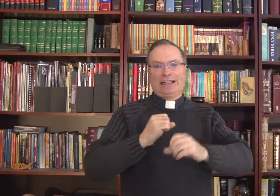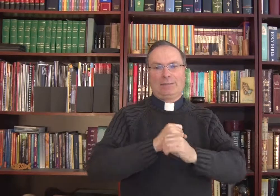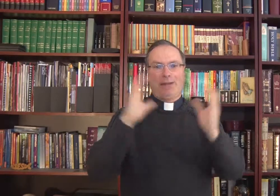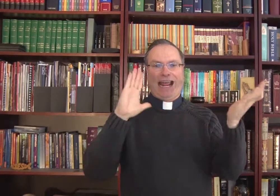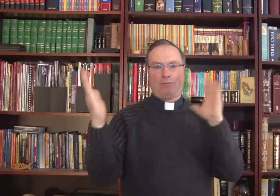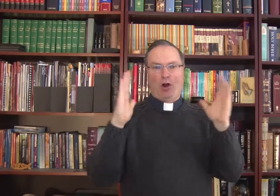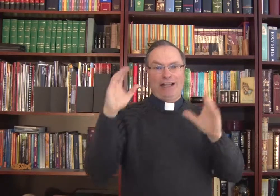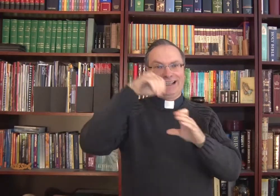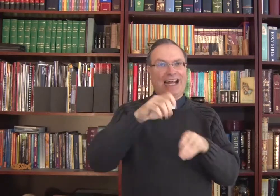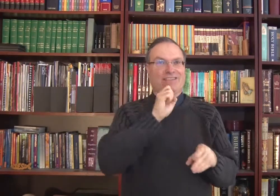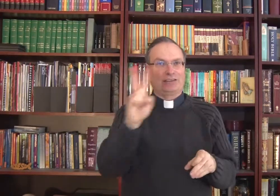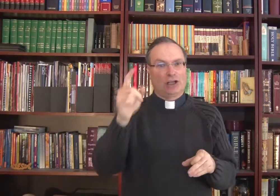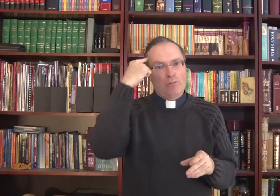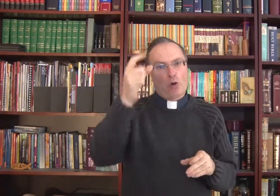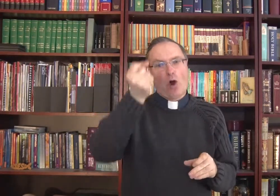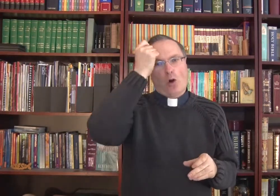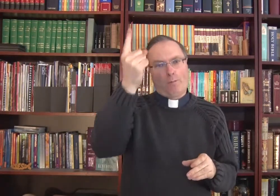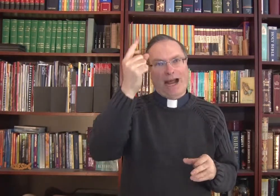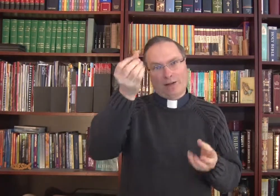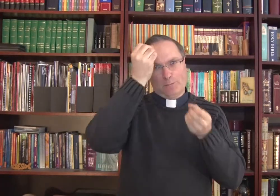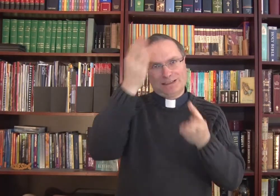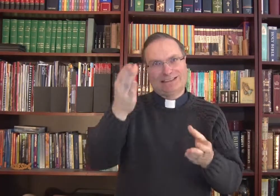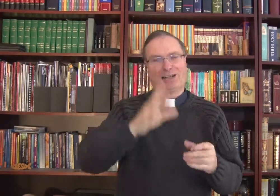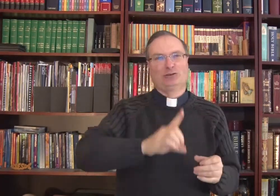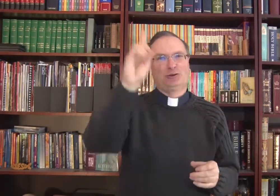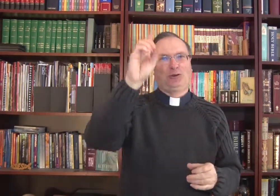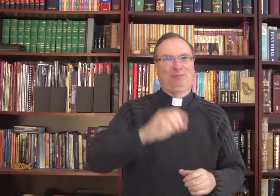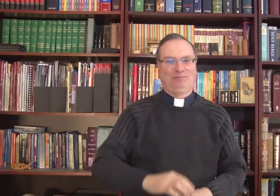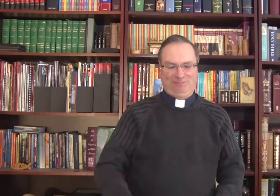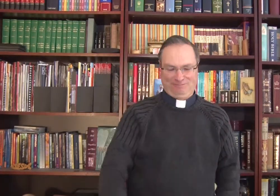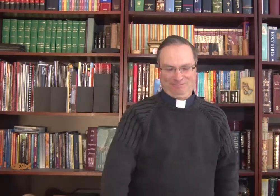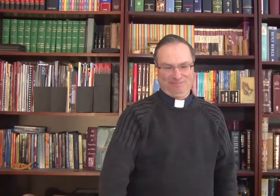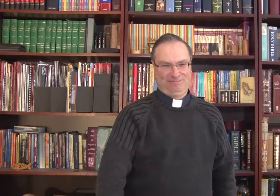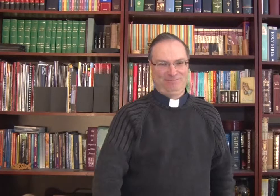les paraboles dans les évangiles pour comprendre le message de Dieu.